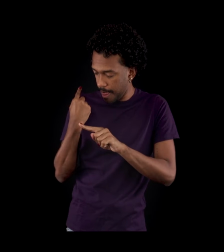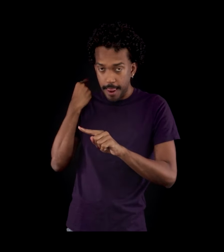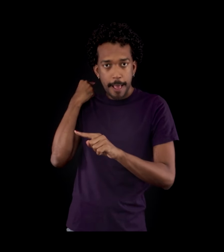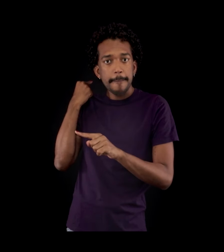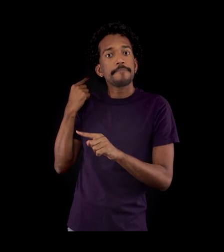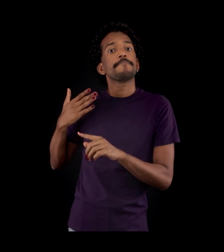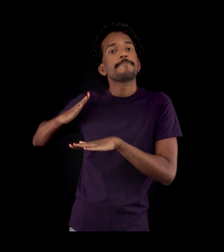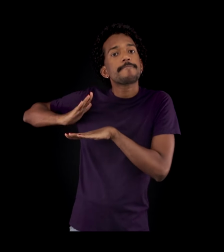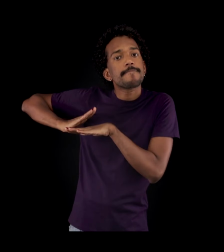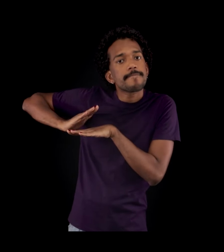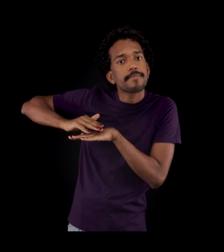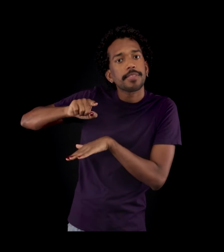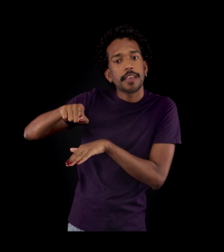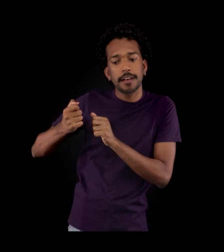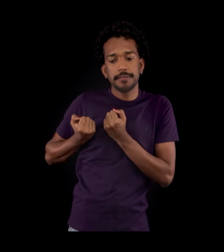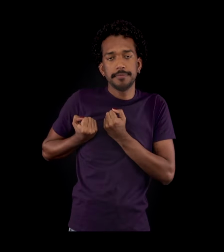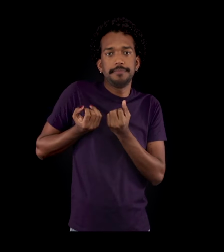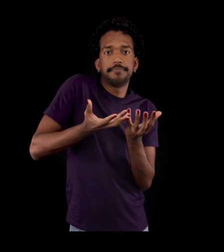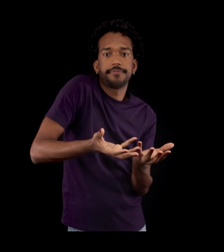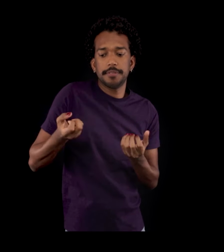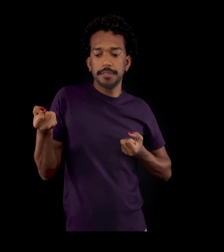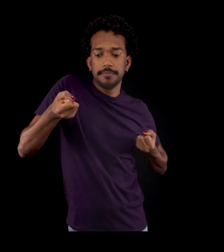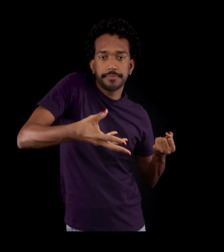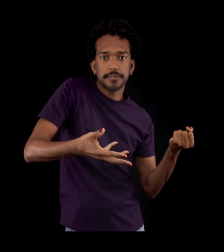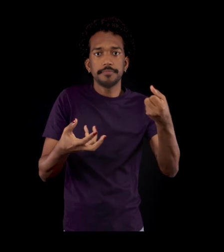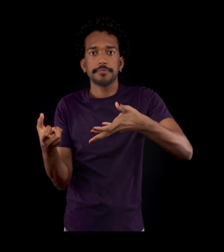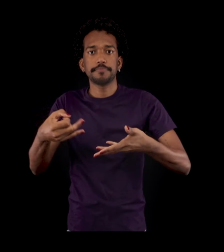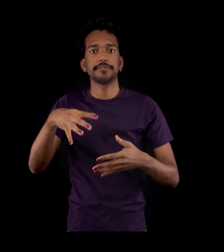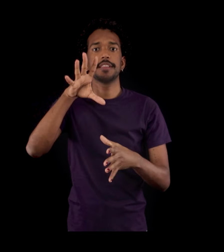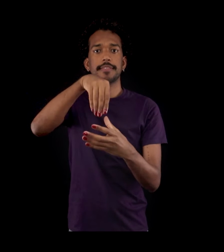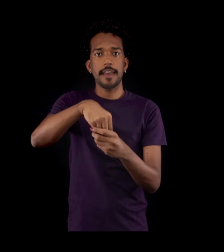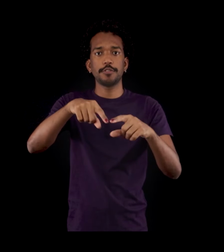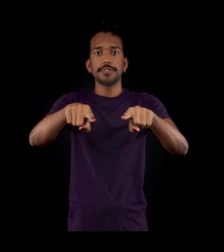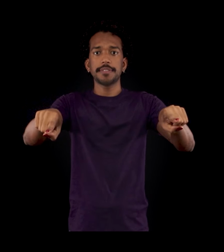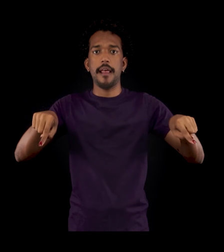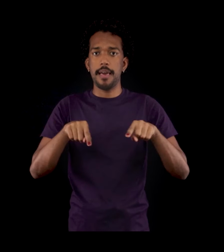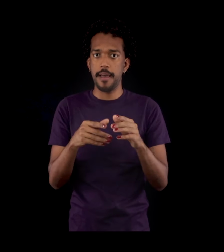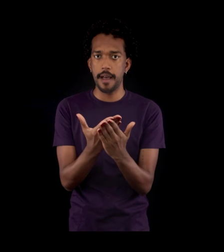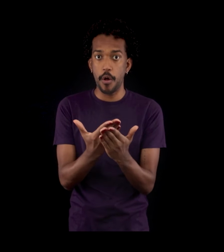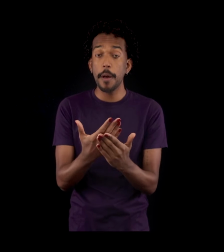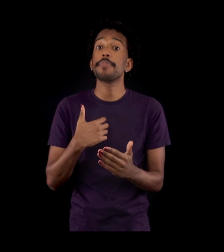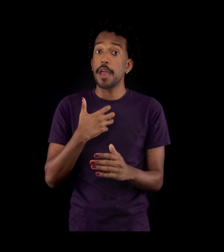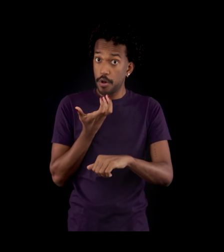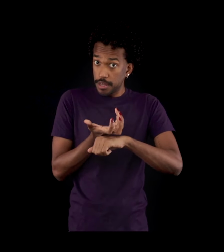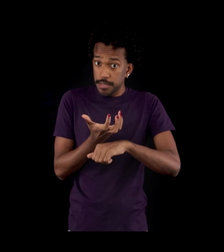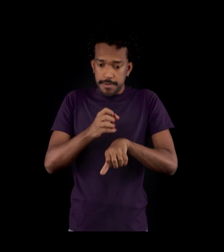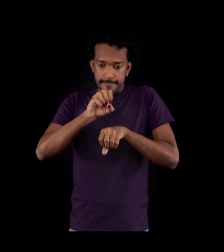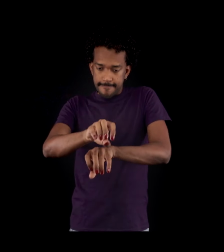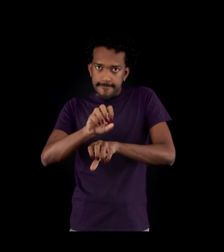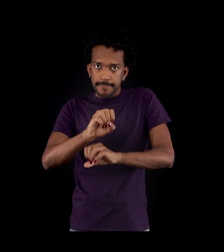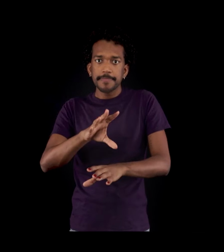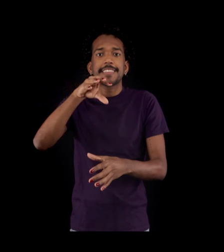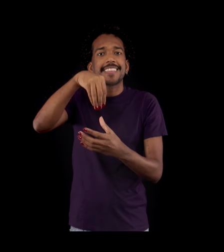e trazer essas ações para a sala de aula. Quando vou ministrar essa disciplina na pós-graduação,